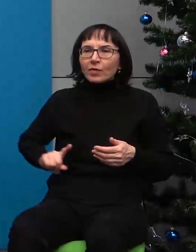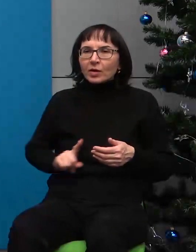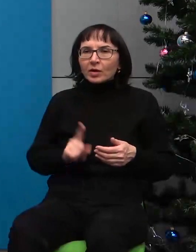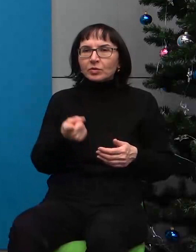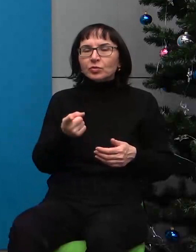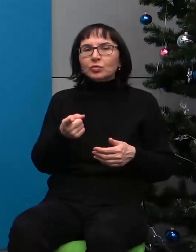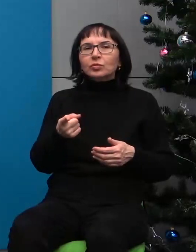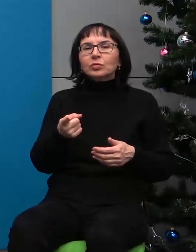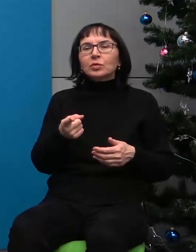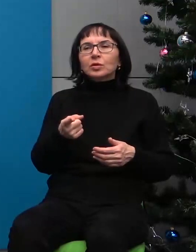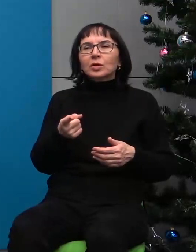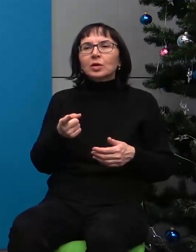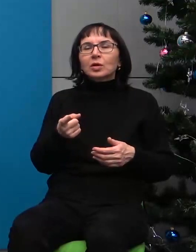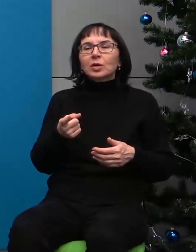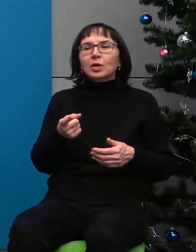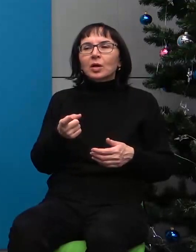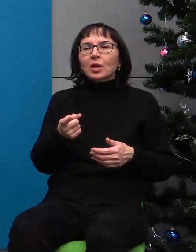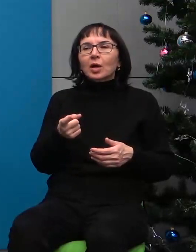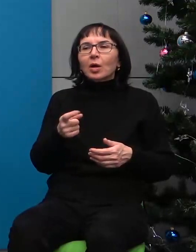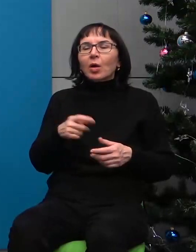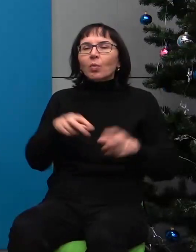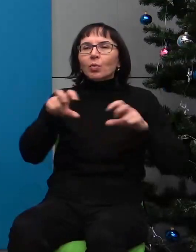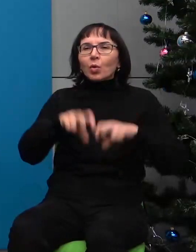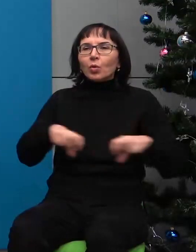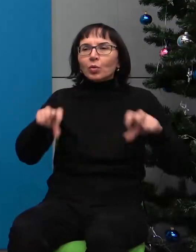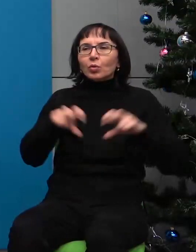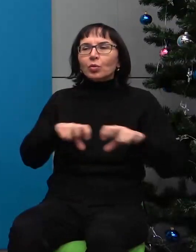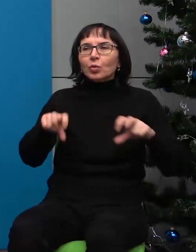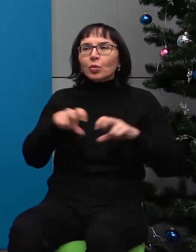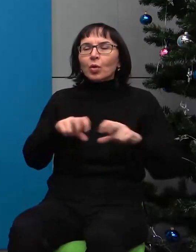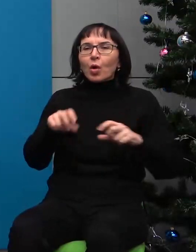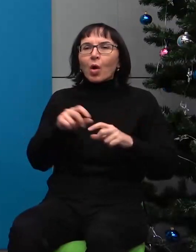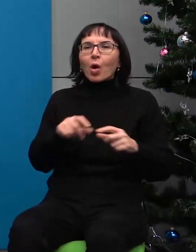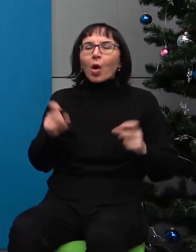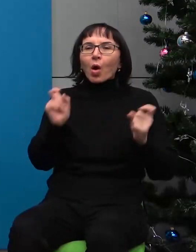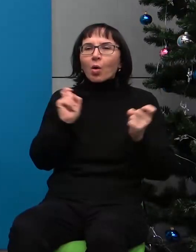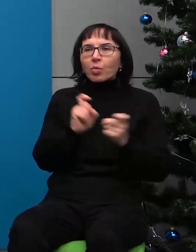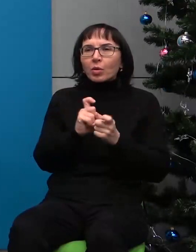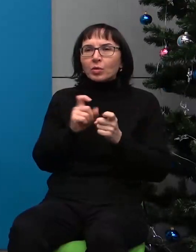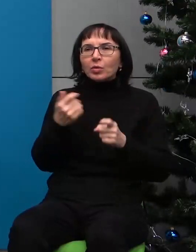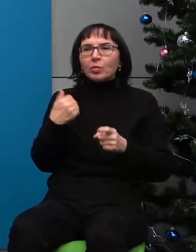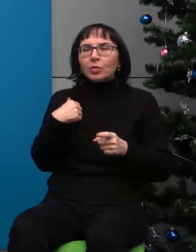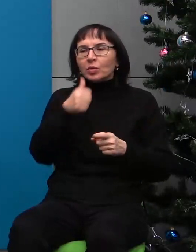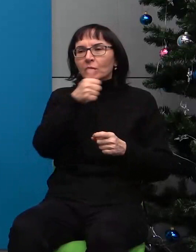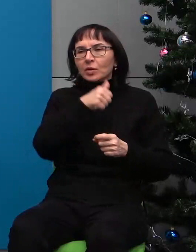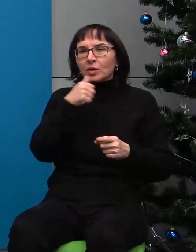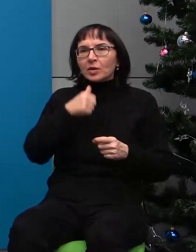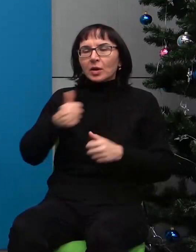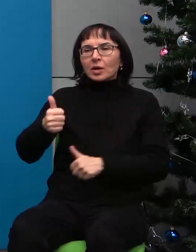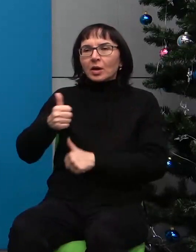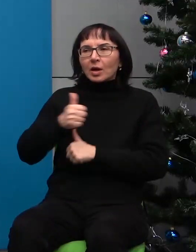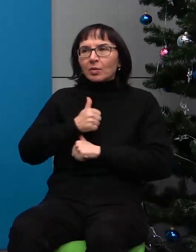wyznaczony przez de Gaulle'a do utworzenia armée secrète, czyli tajnej armii francuskiej.